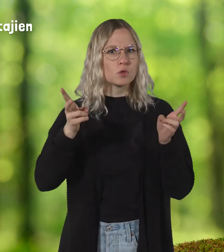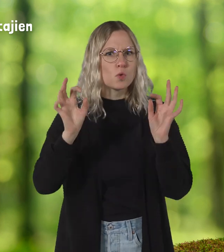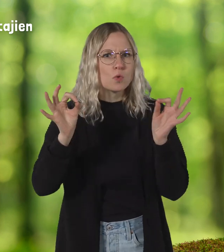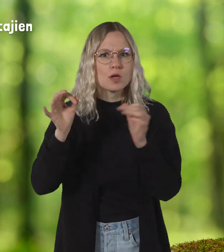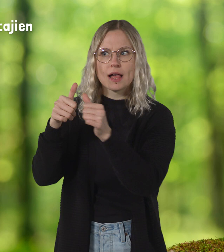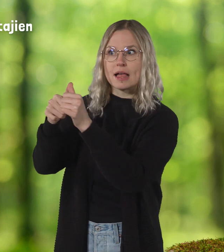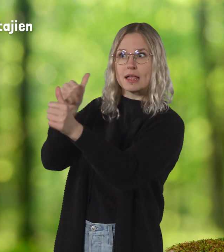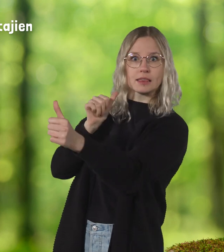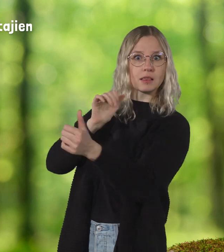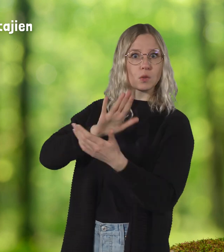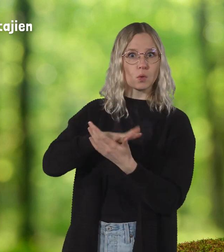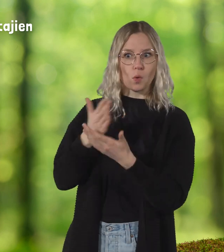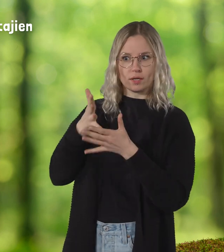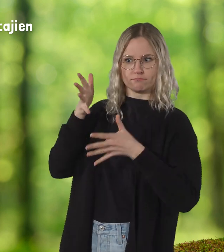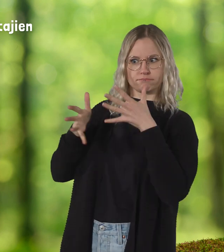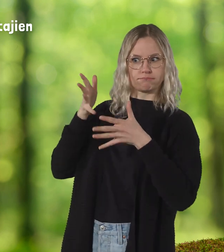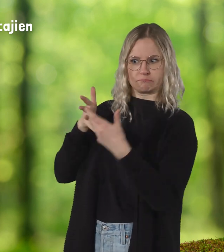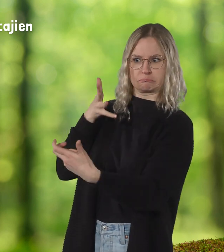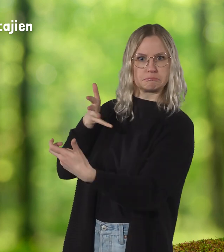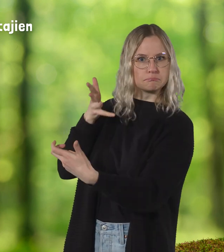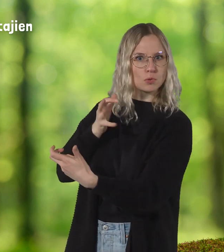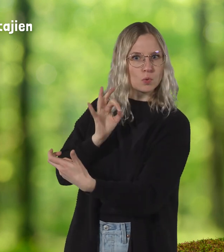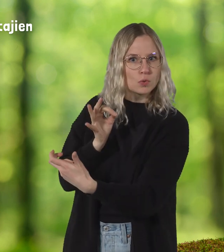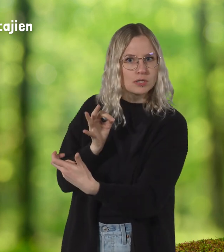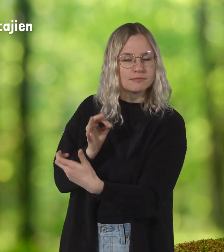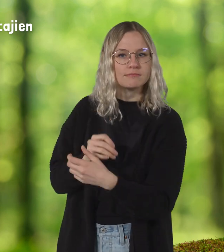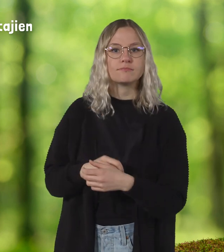ja etätulkkauksen kanssa.